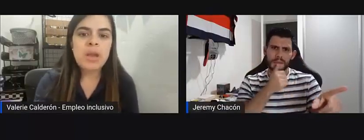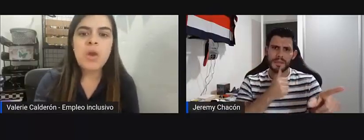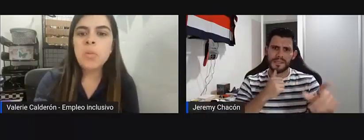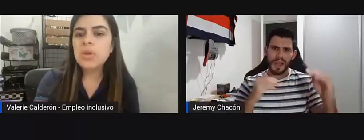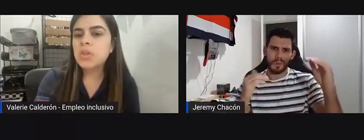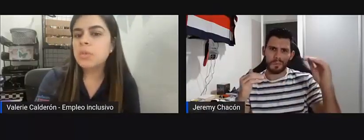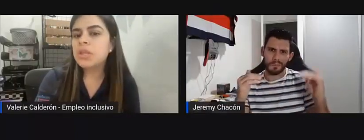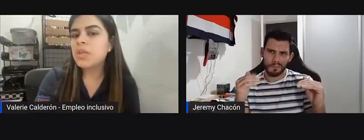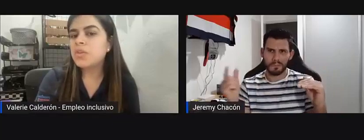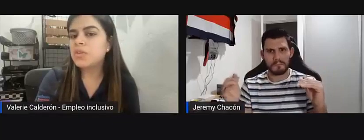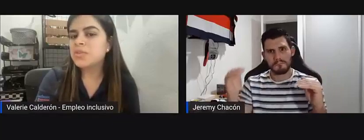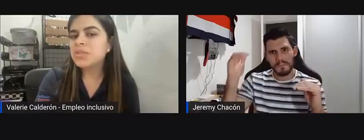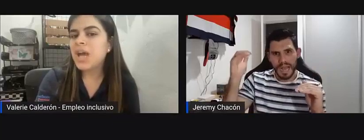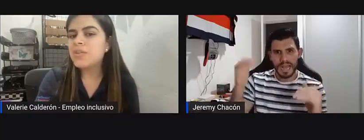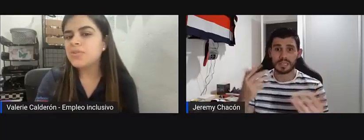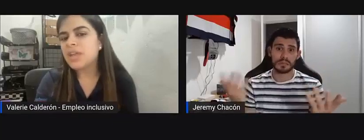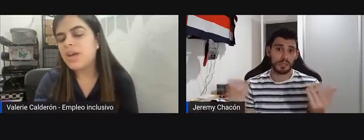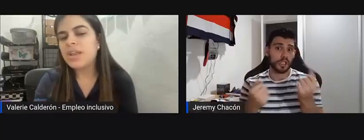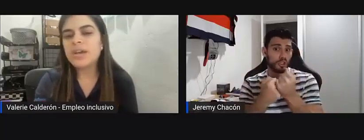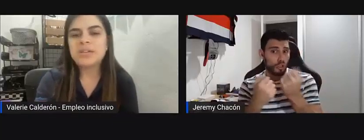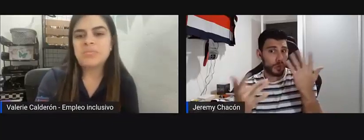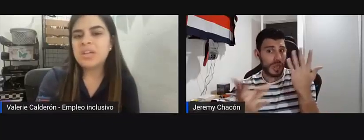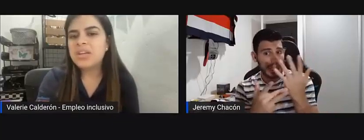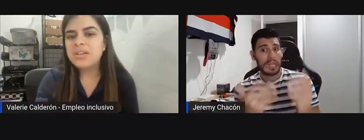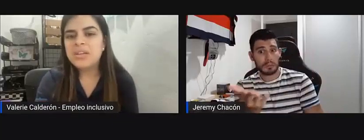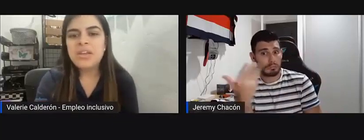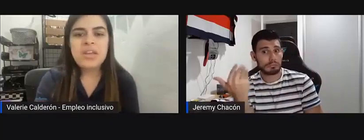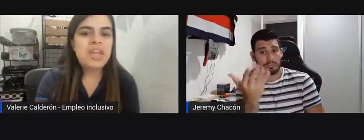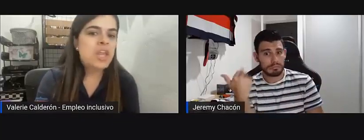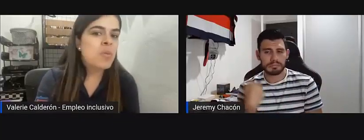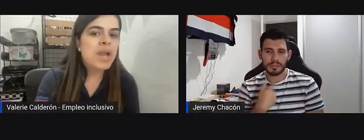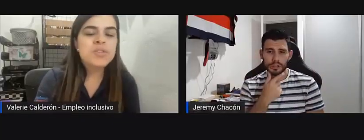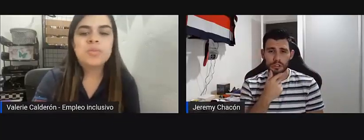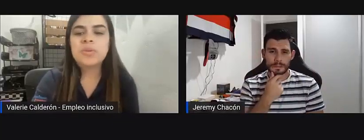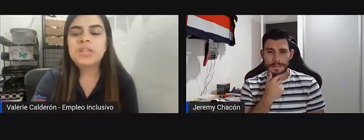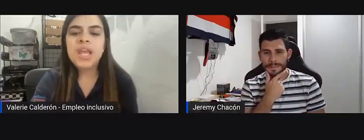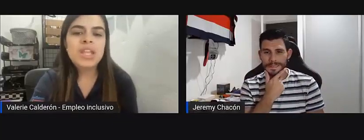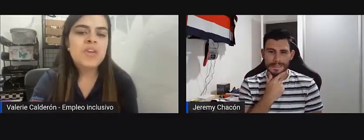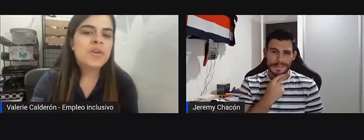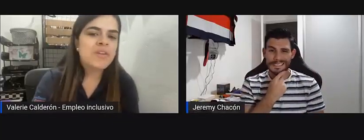pagaban un poquito más de donde yo estaba yo estaba era verdad era igual en soporte técnico que